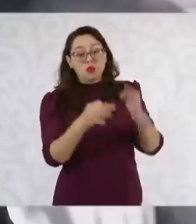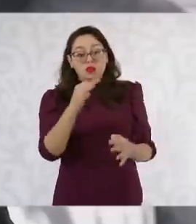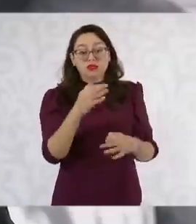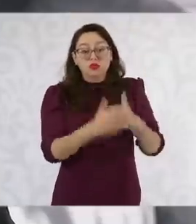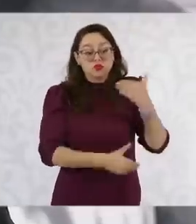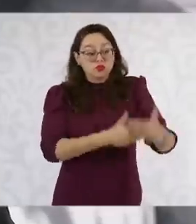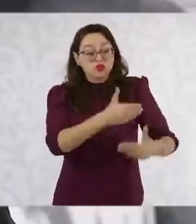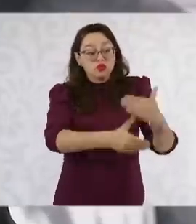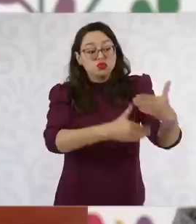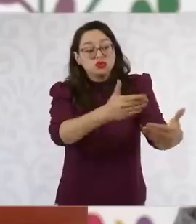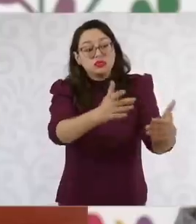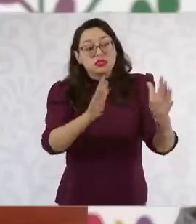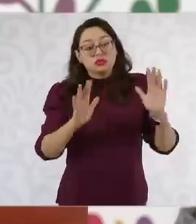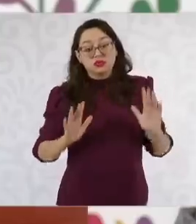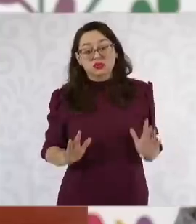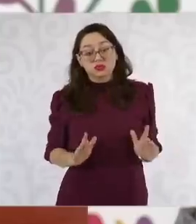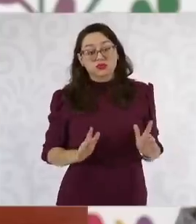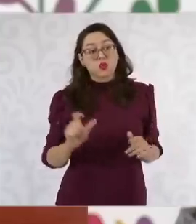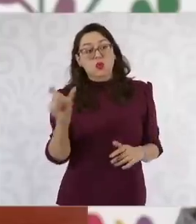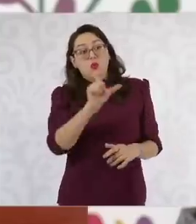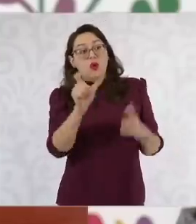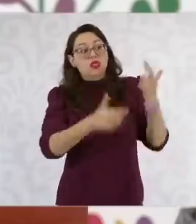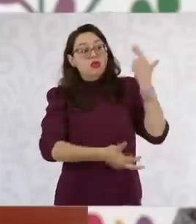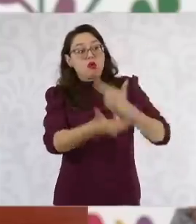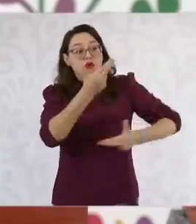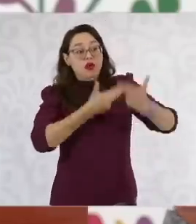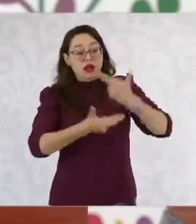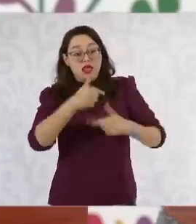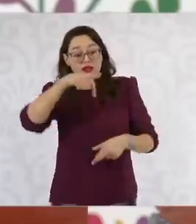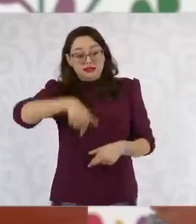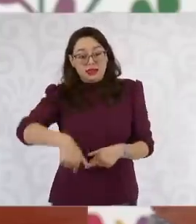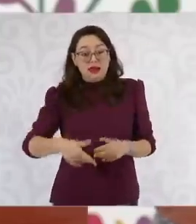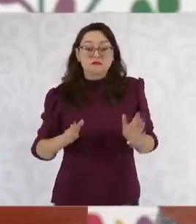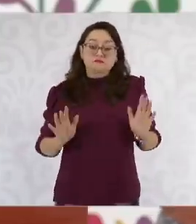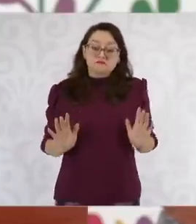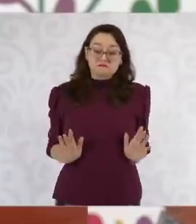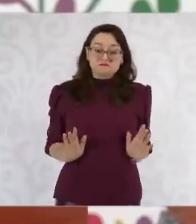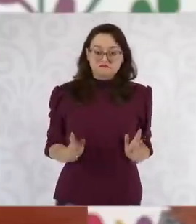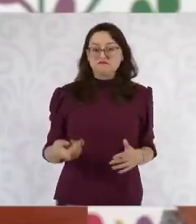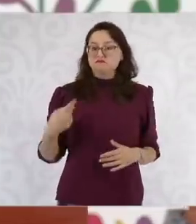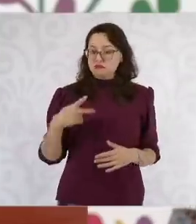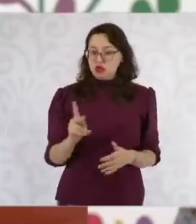procesos haya el momento judicial para poderlo hacer pero de que están vigentes están totalmente